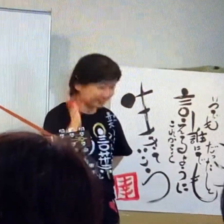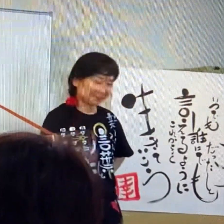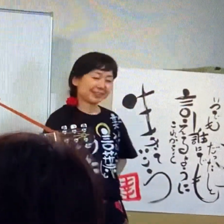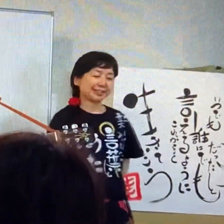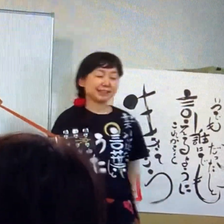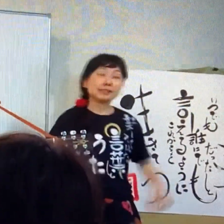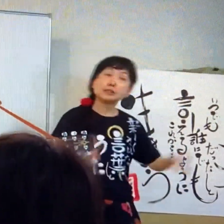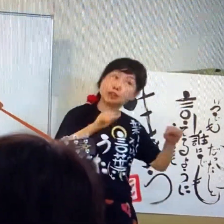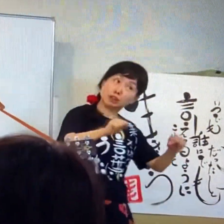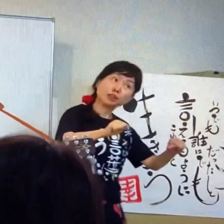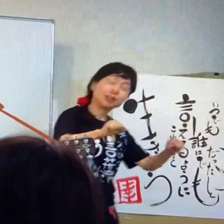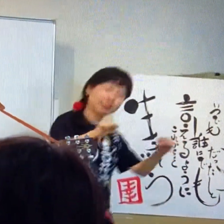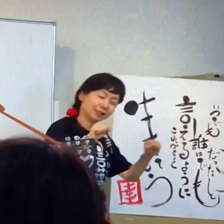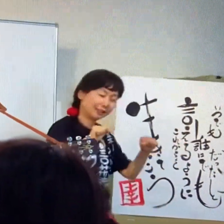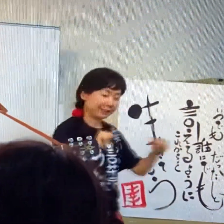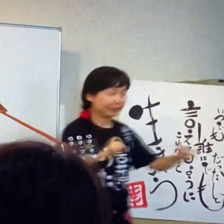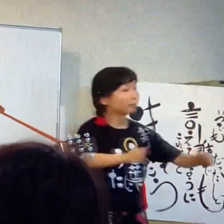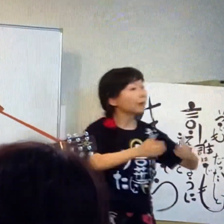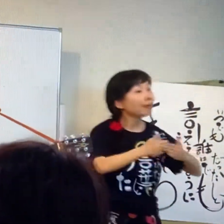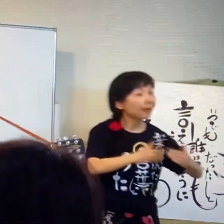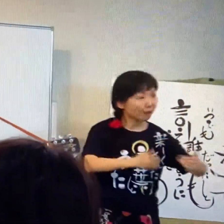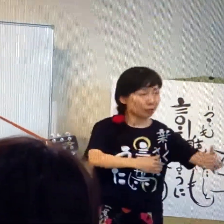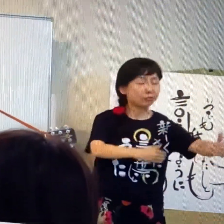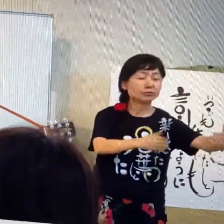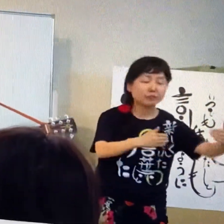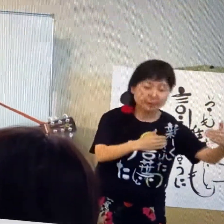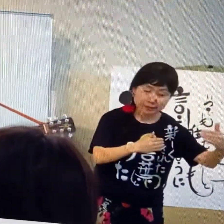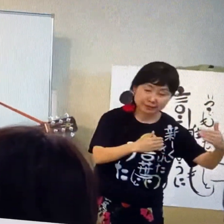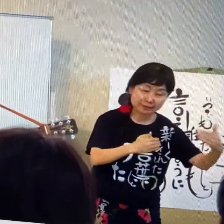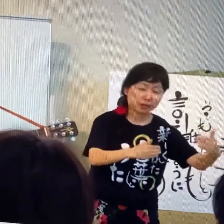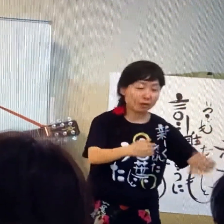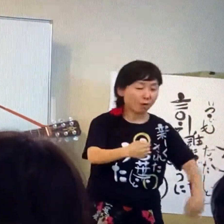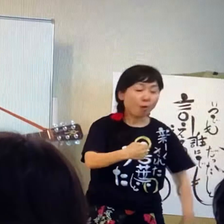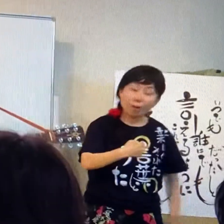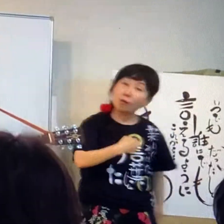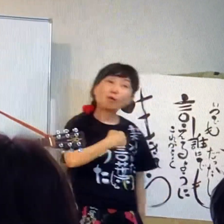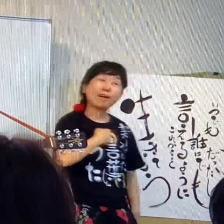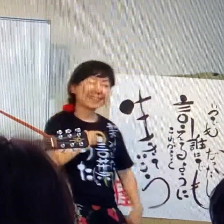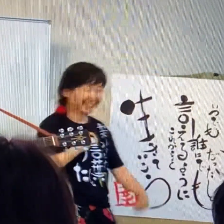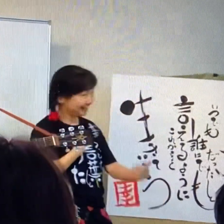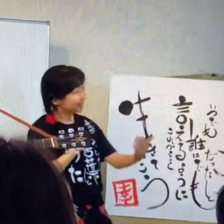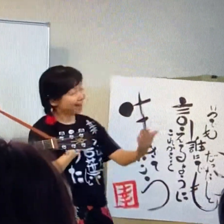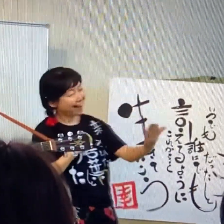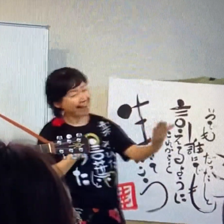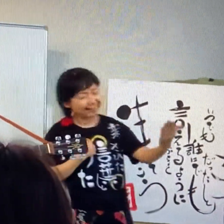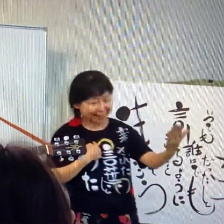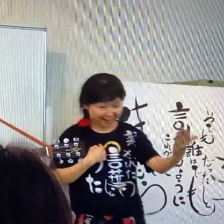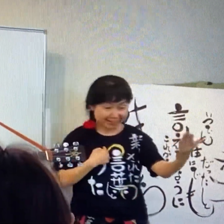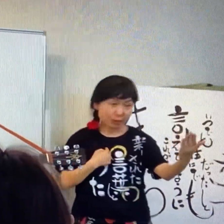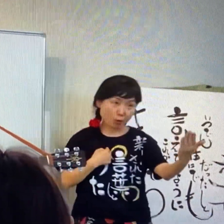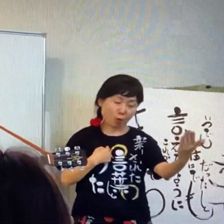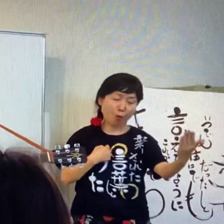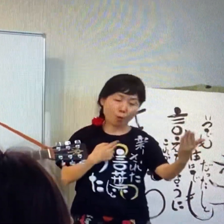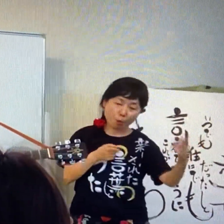生きている限り 私はあなたと